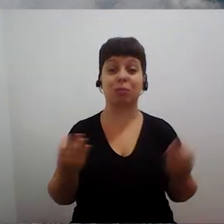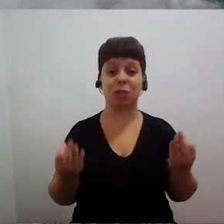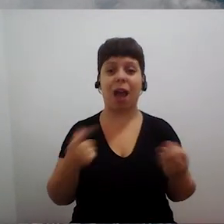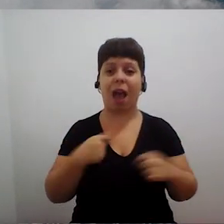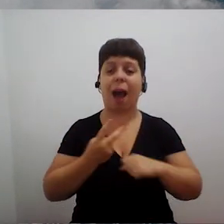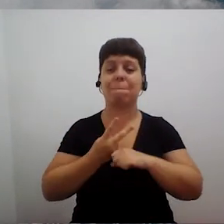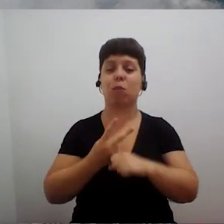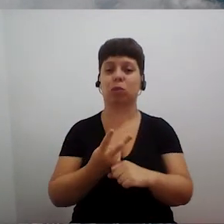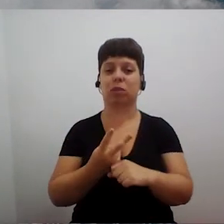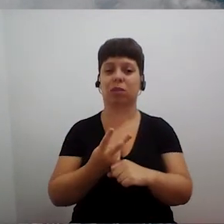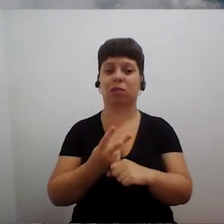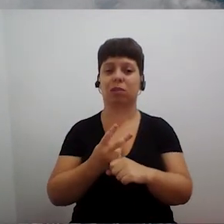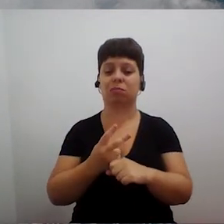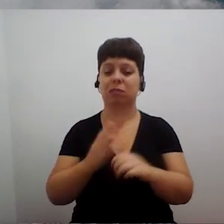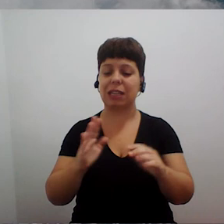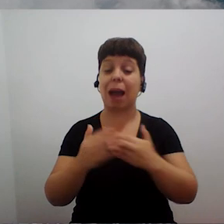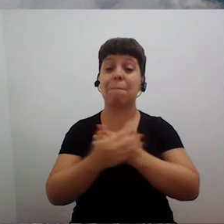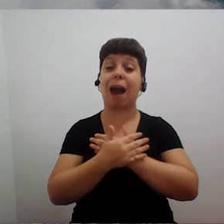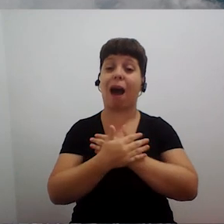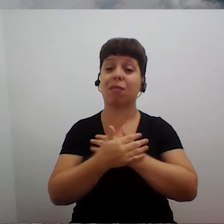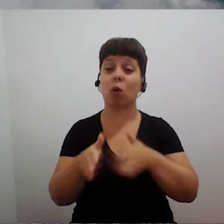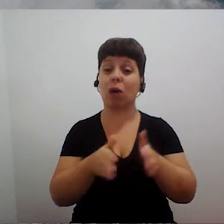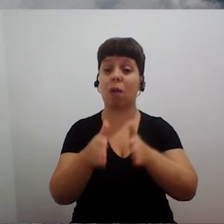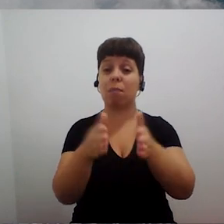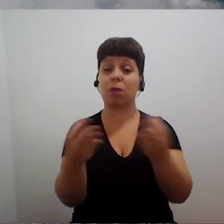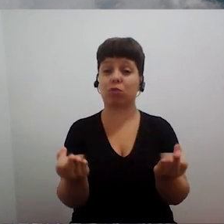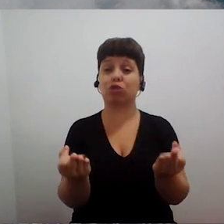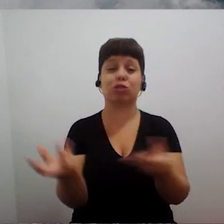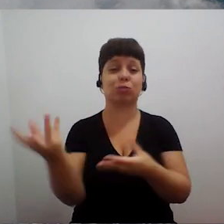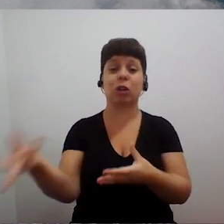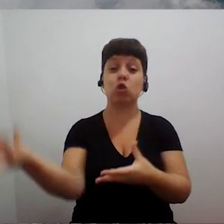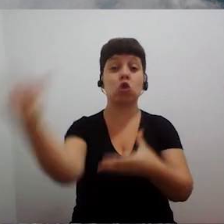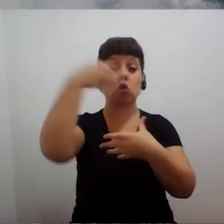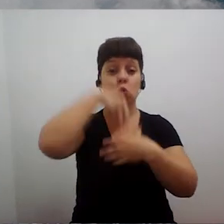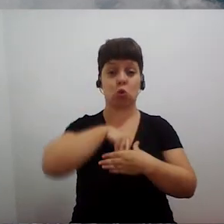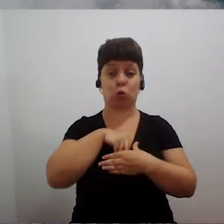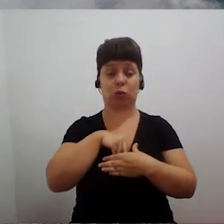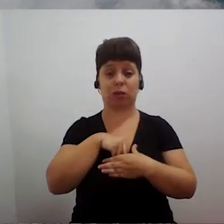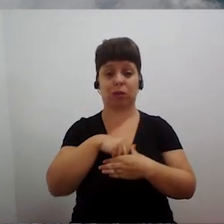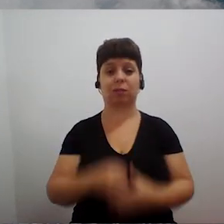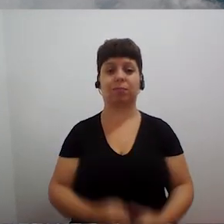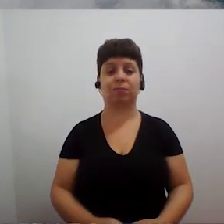do discípulo que abraça o caminho budista passando a fazer parte da sua essência. O Buda faz inúmeras